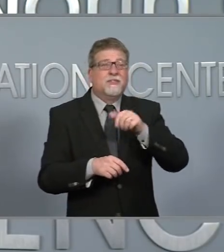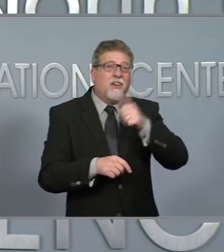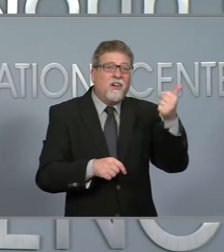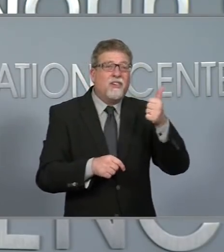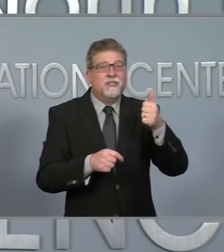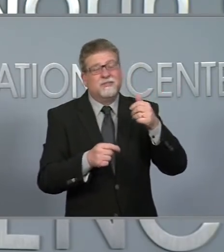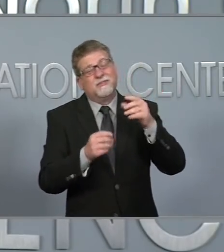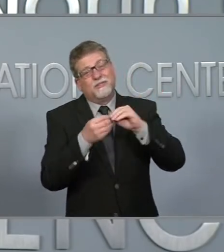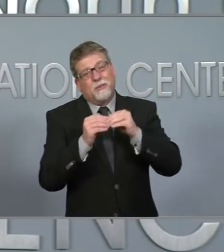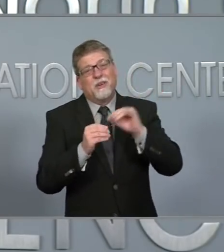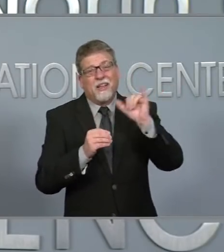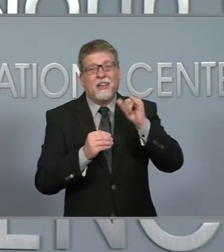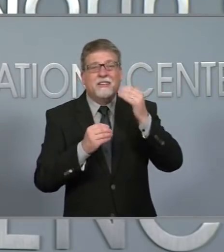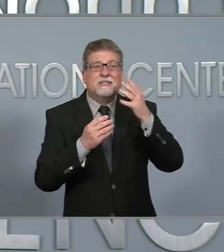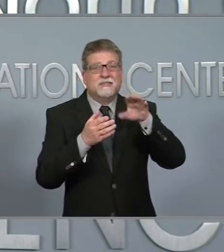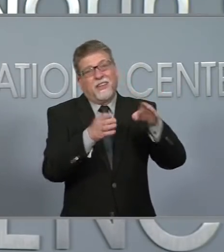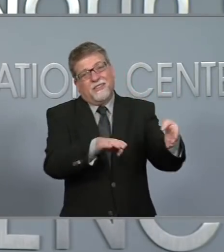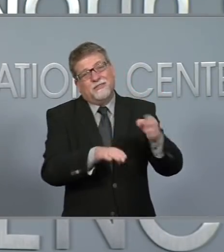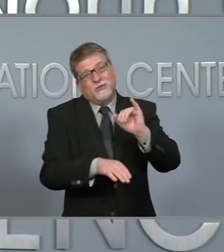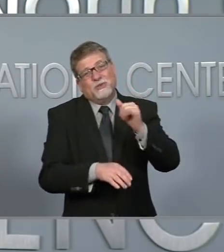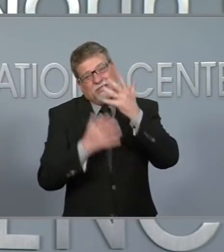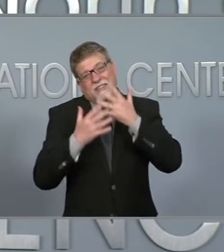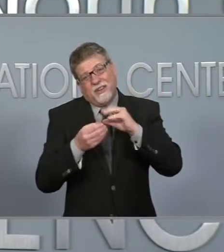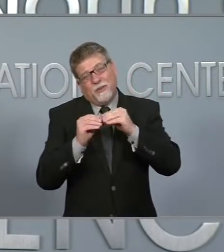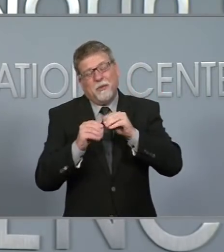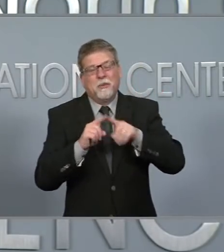comunidades estás realmente es